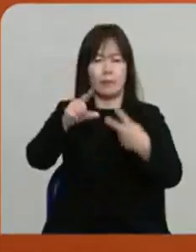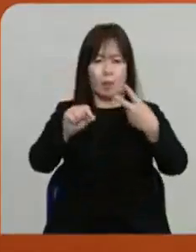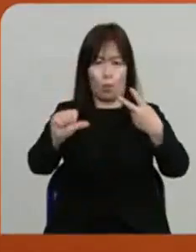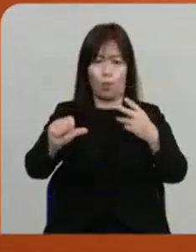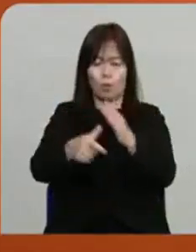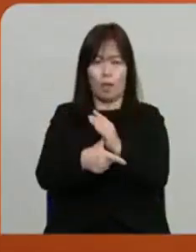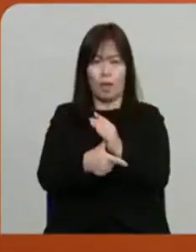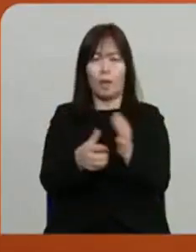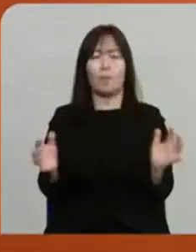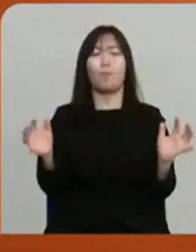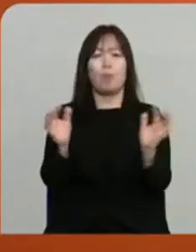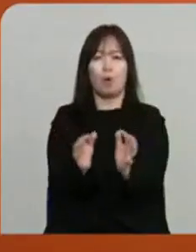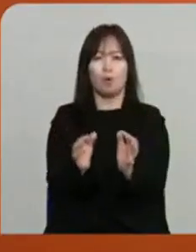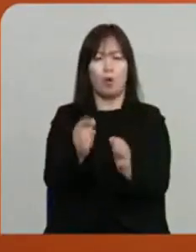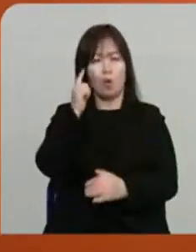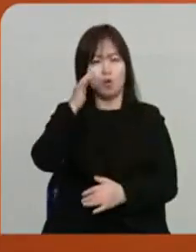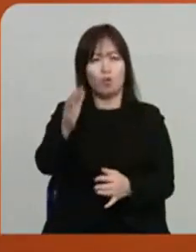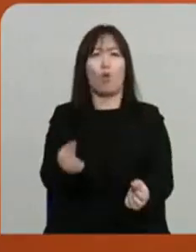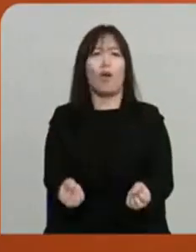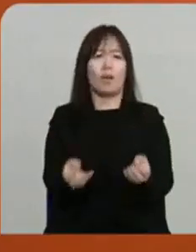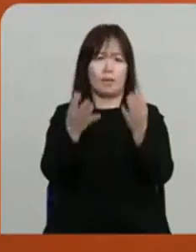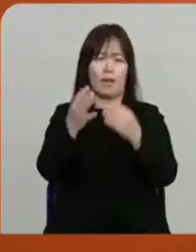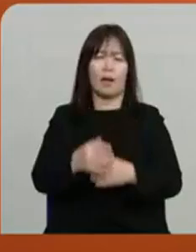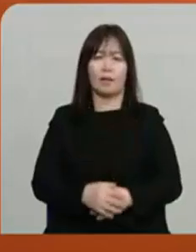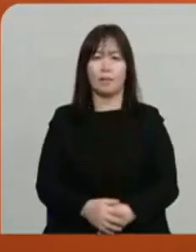남문 광장에서 추모제를 열기로 했습니다.